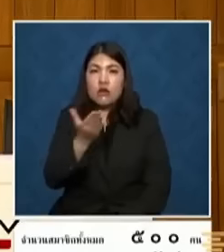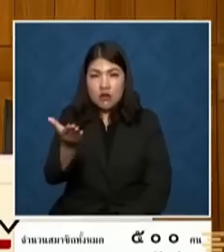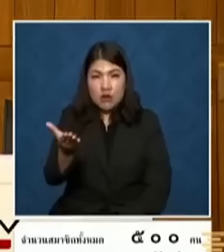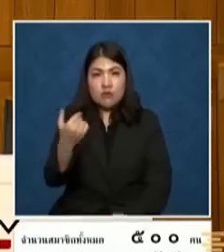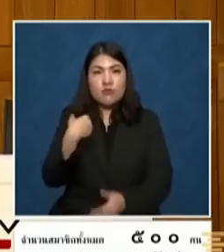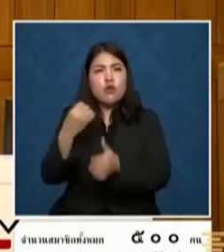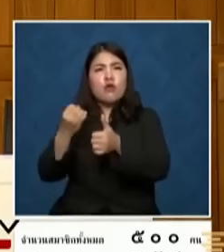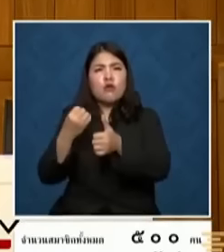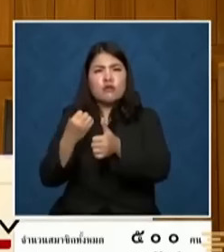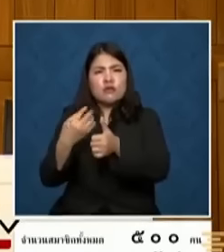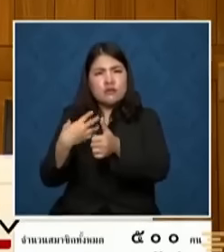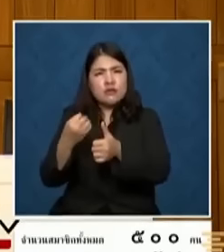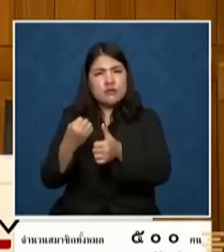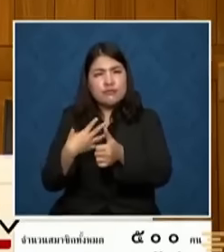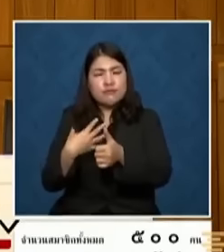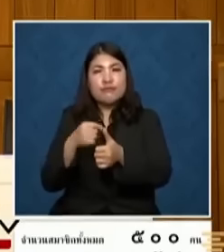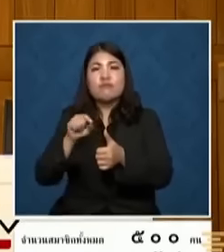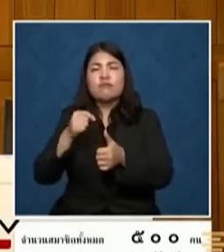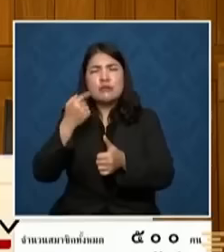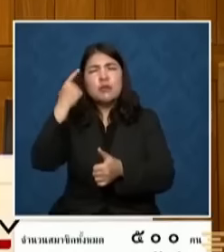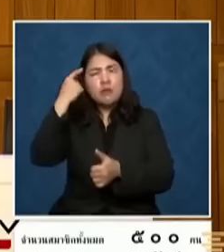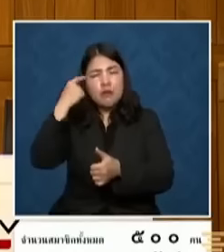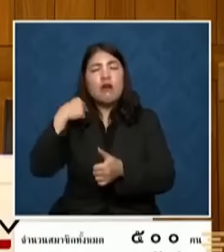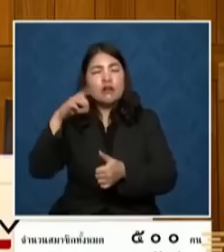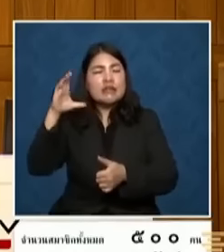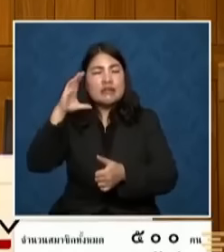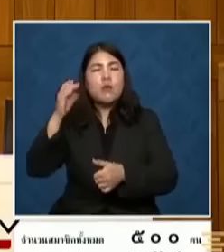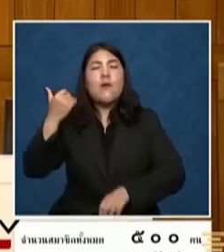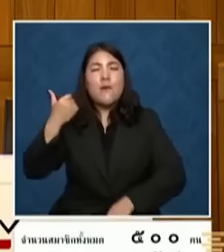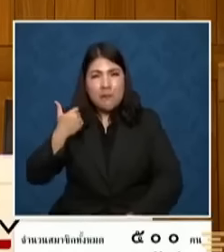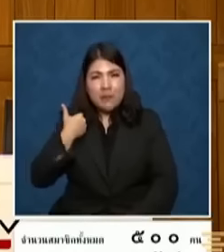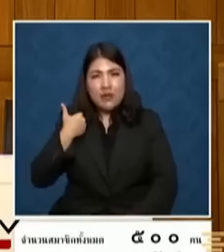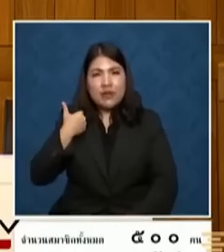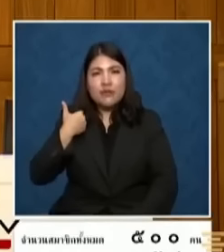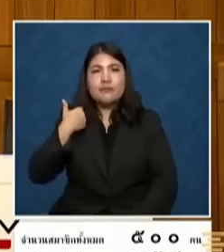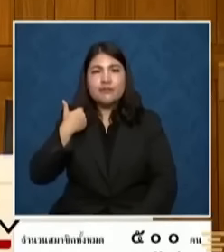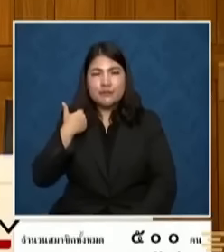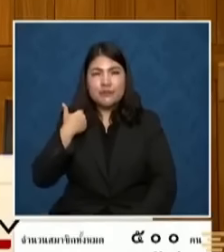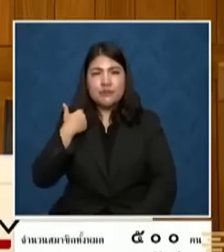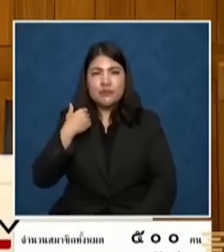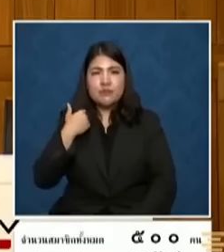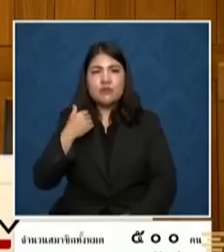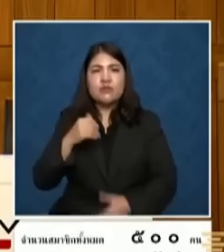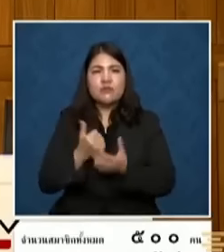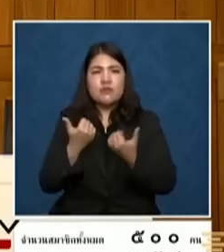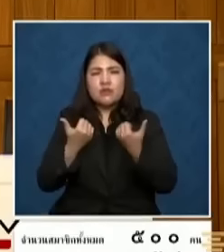ความเป็นประเทศประชาธิปไตยระบบสภาจะขาด รัฐบาลบริหารไม่ได้นั่นคือรัฐบาลเก่าไป